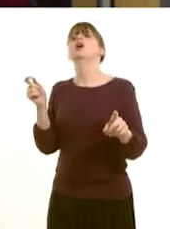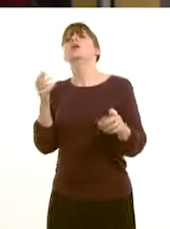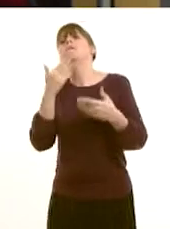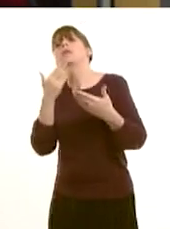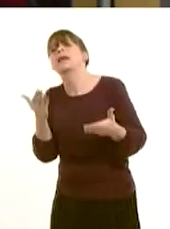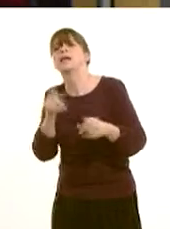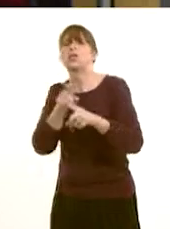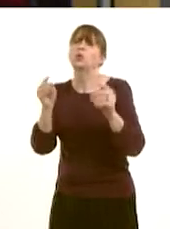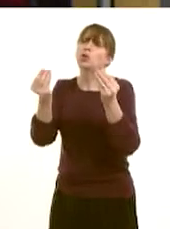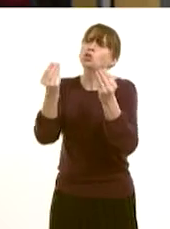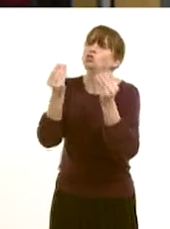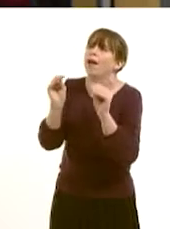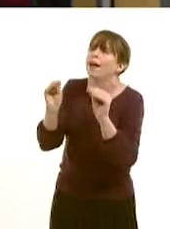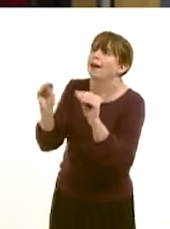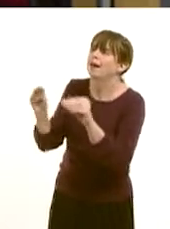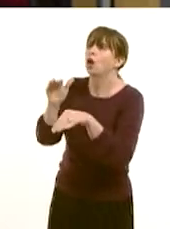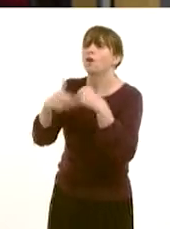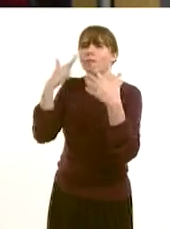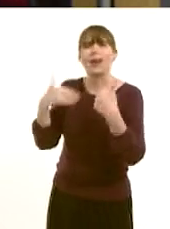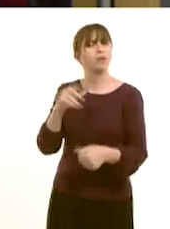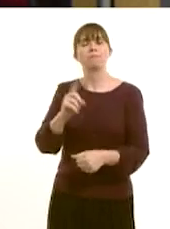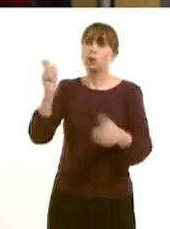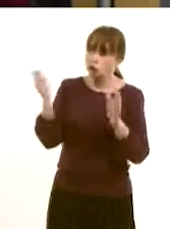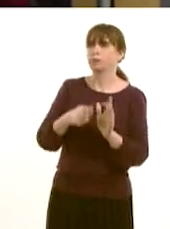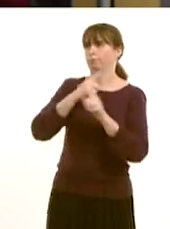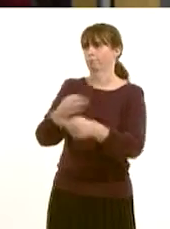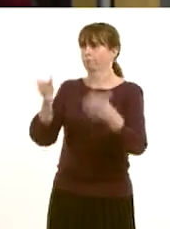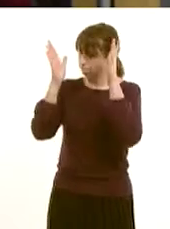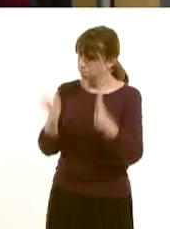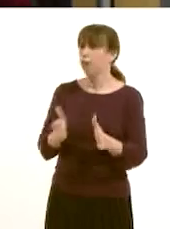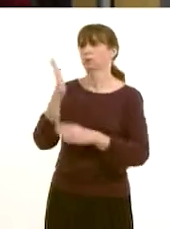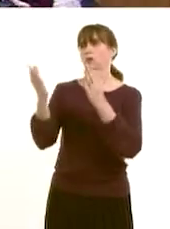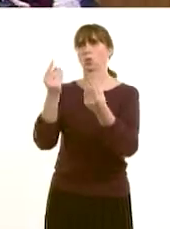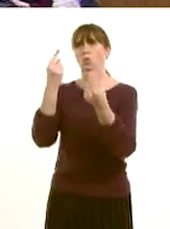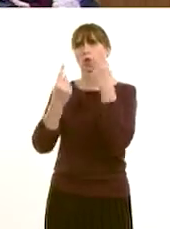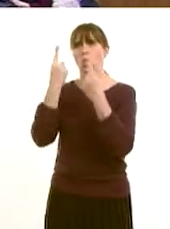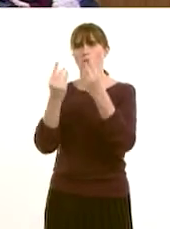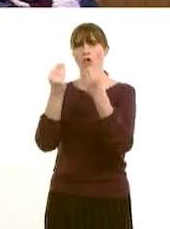yn digwydd yng Nghymru, lle nad yw pobl yn cael y driniaeth y maent ei hangen mewn da bryd?